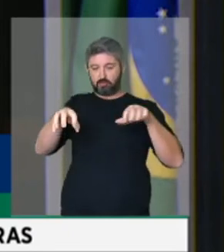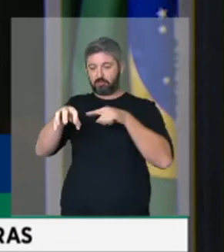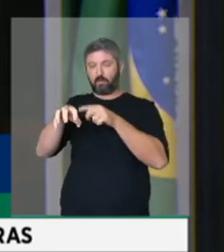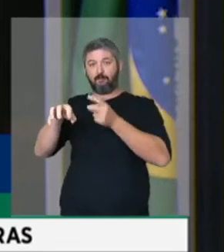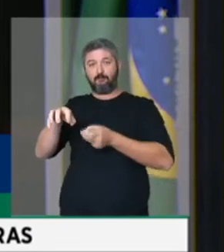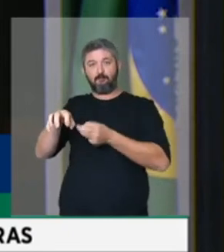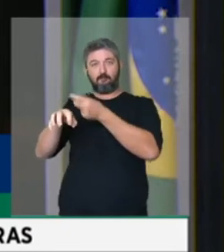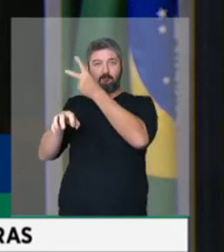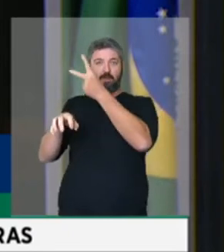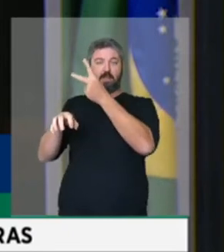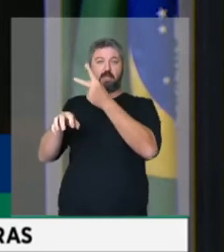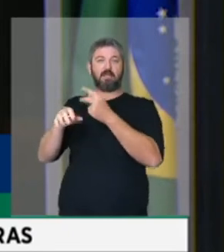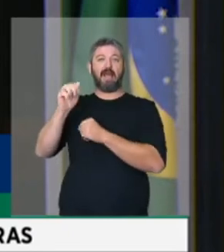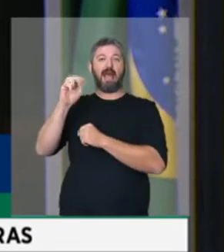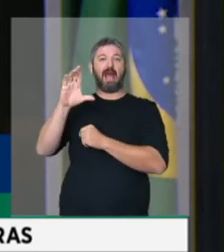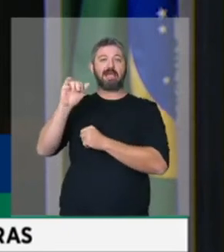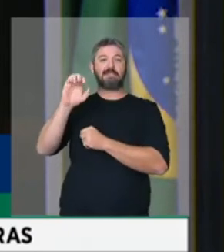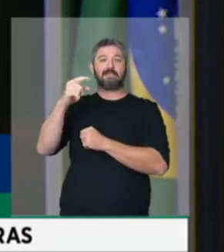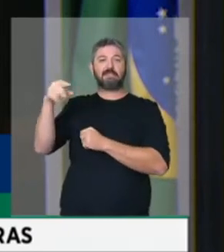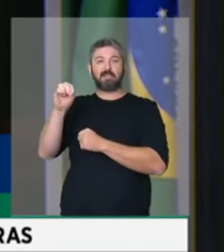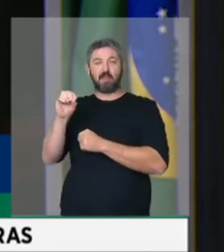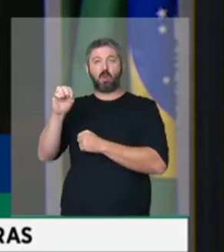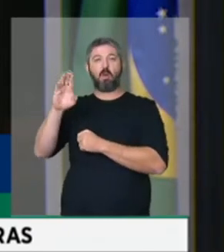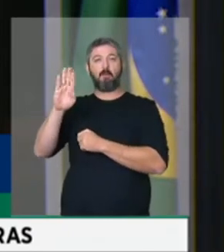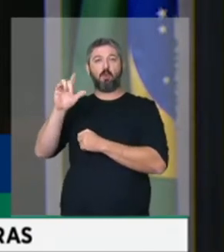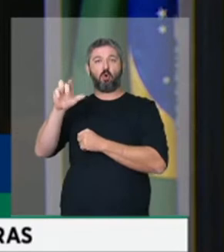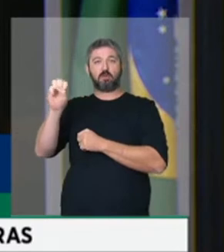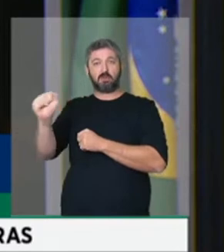ADQUIRE UMA CONCESSÃO. E FICA DONA DAQUELE PATRIMÔNIO. NUMA CAPITALIZAÇÃO, A ELETROBRAS